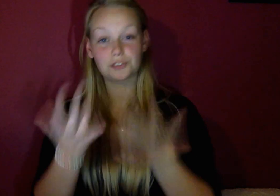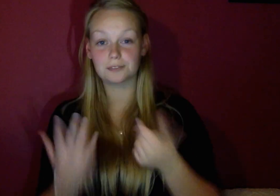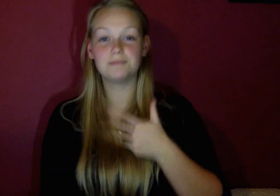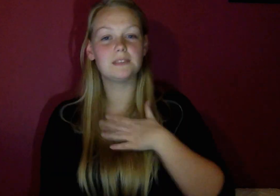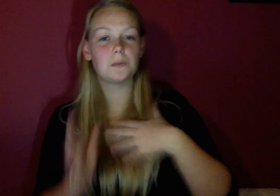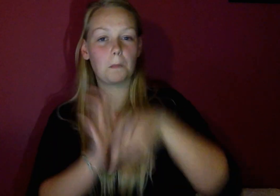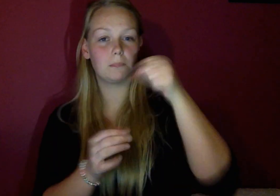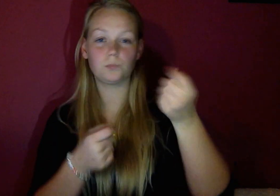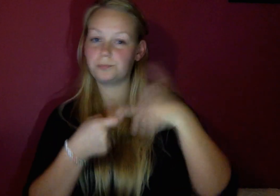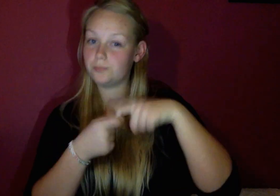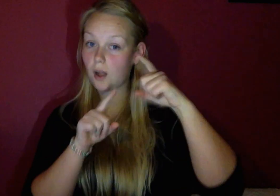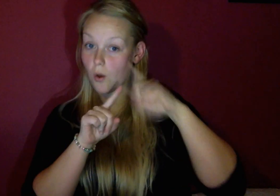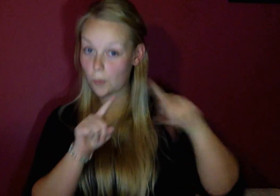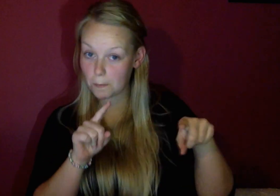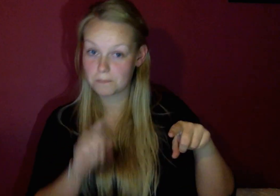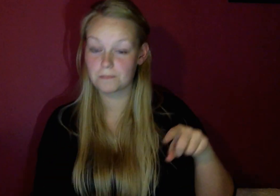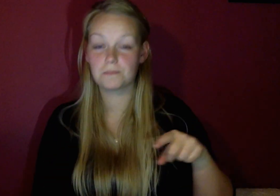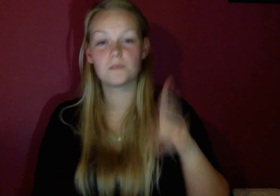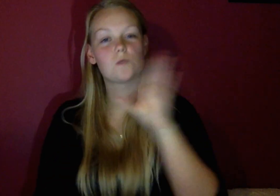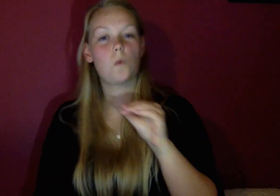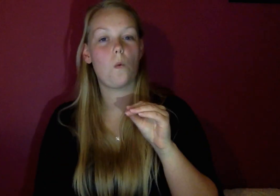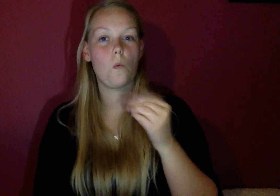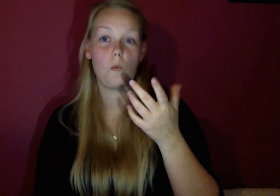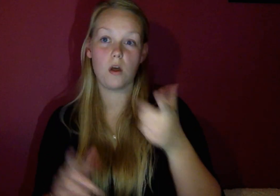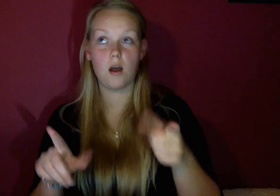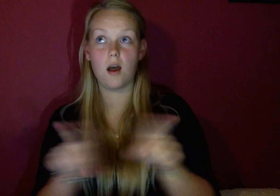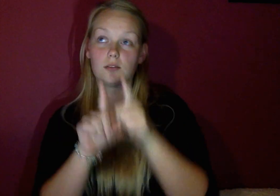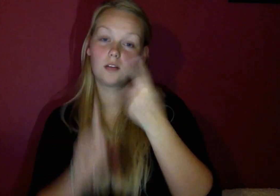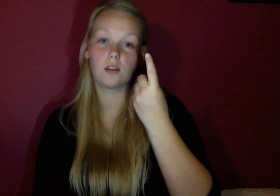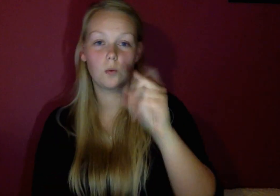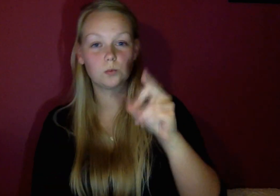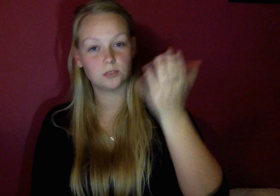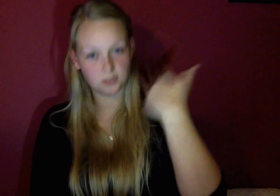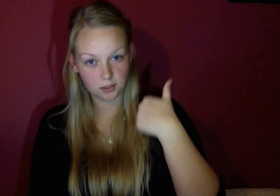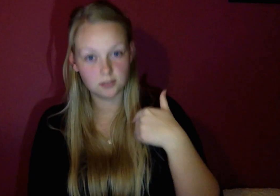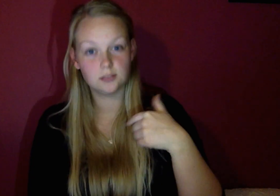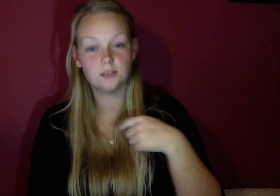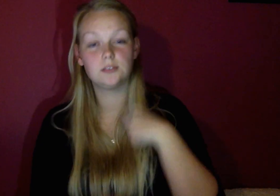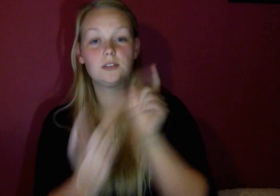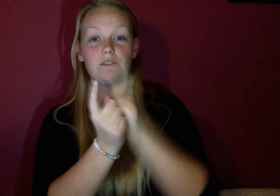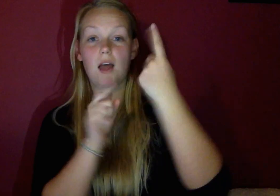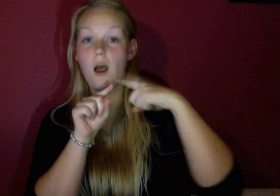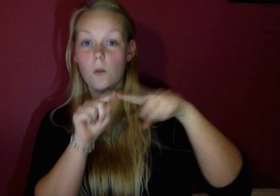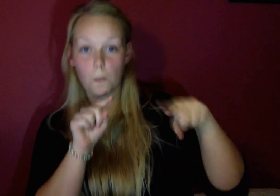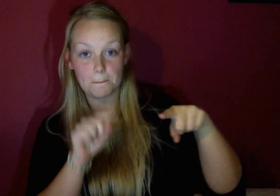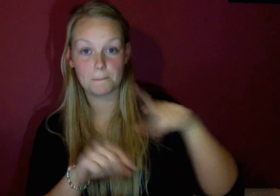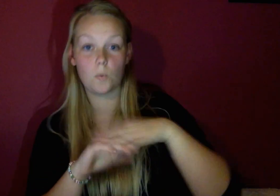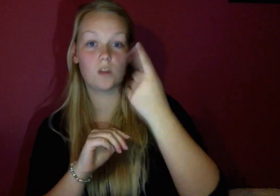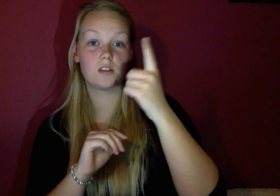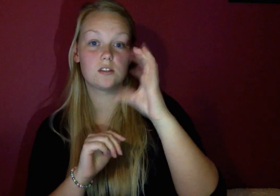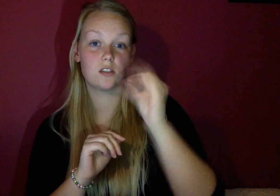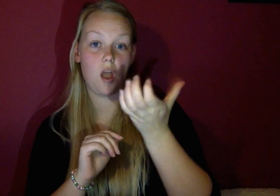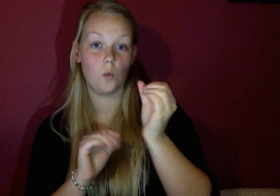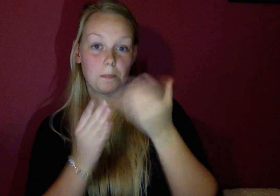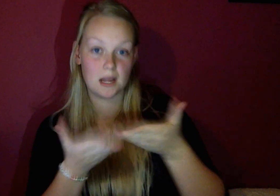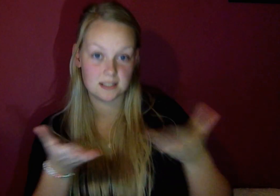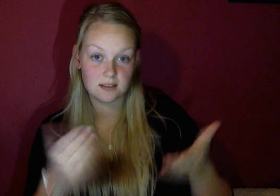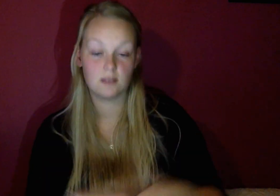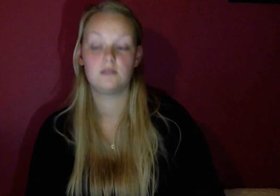Idag vill jag ta upp om en audionom som jag träffade för nästan ett år sedan på en SACO-mässa.